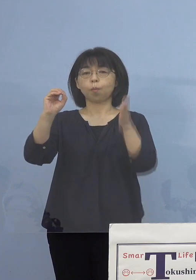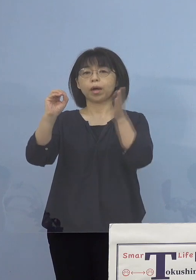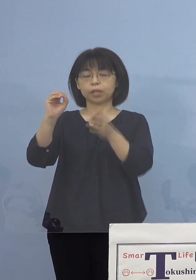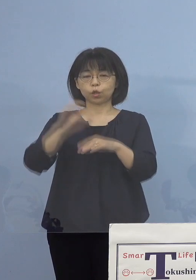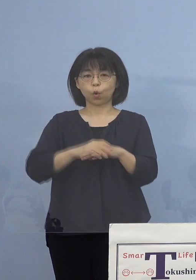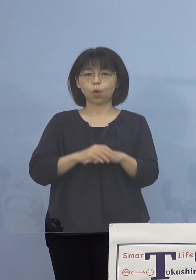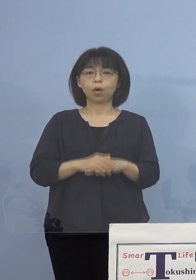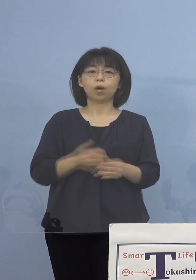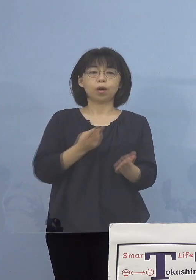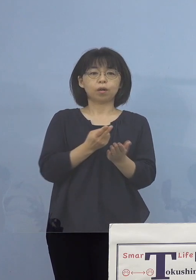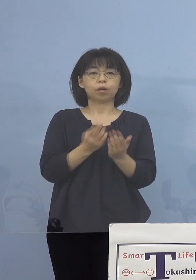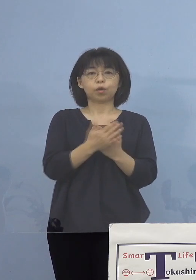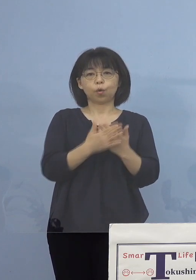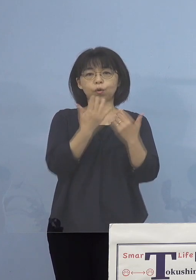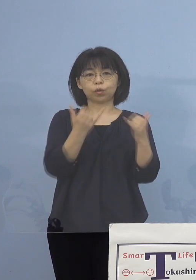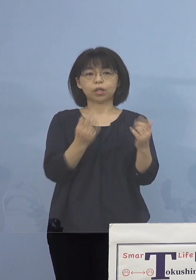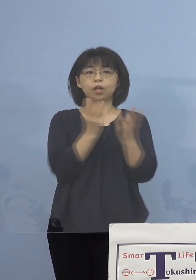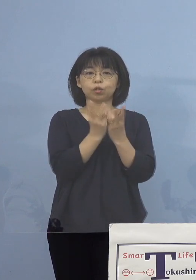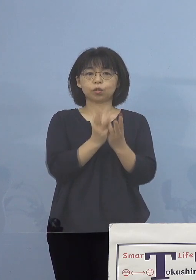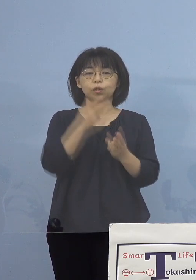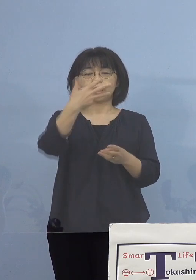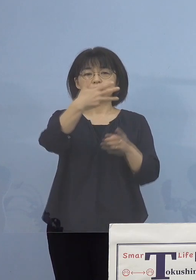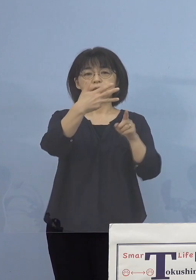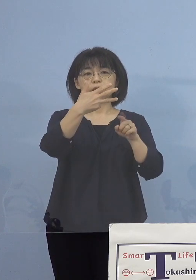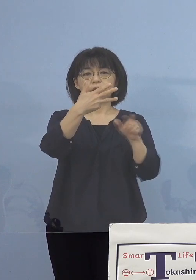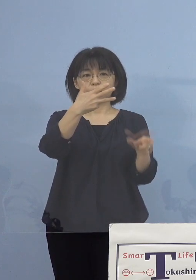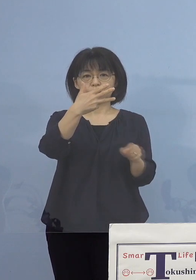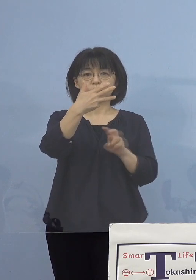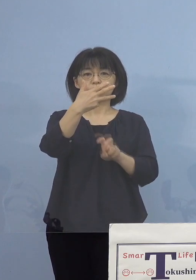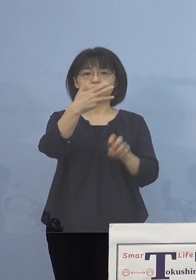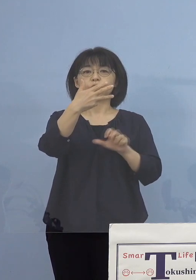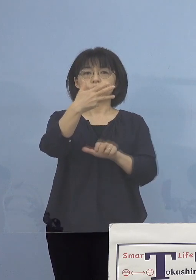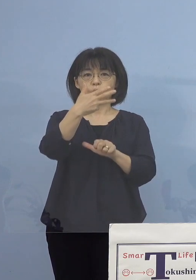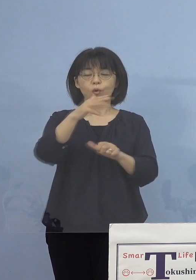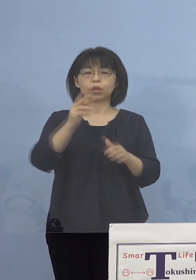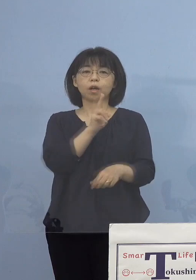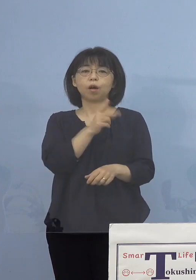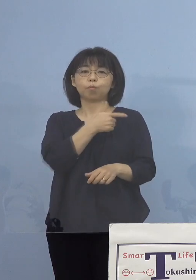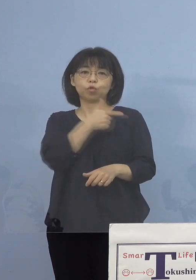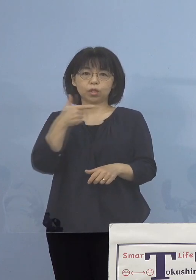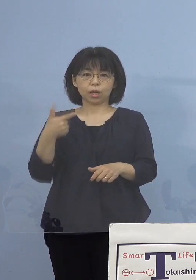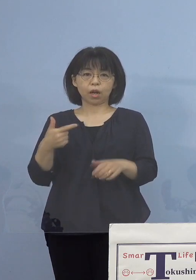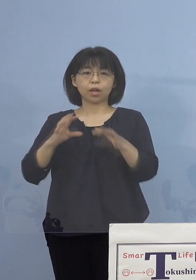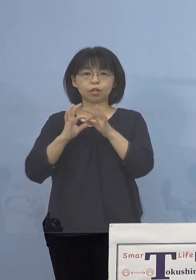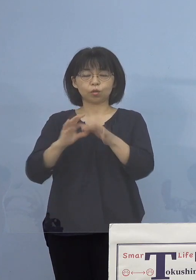療養者数は8月25日から6日連続で 過去最多となる503名